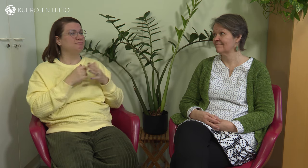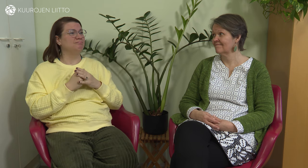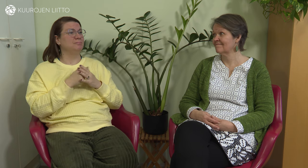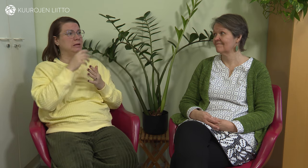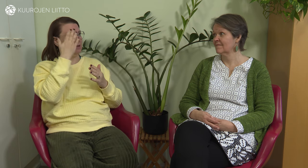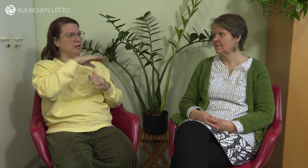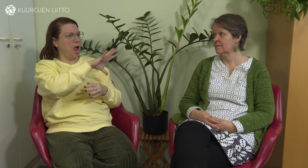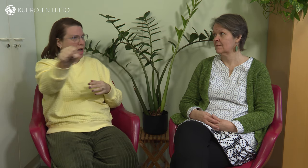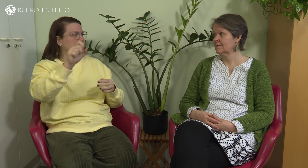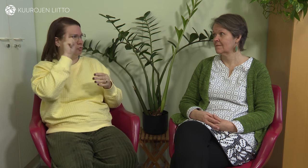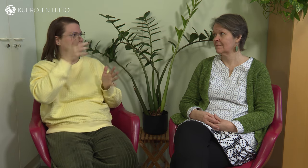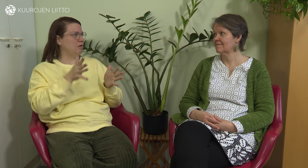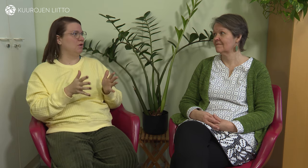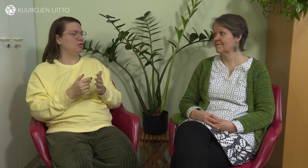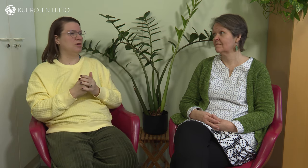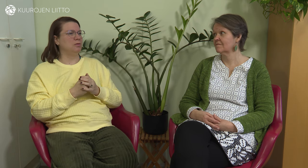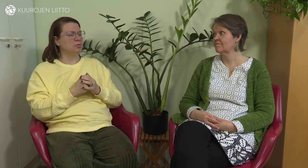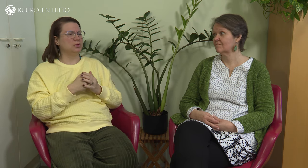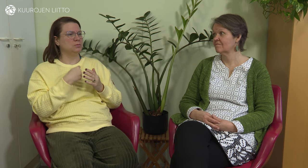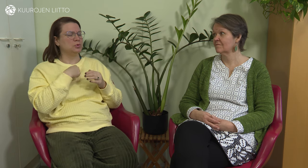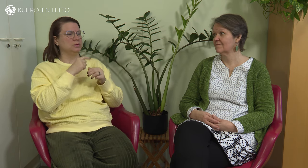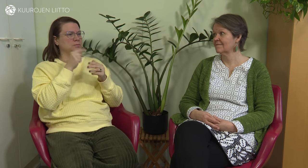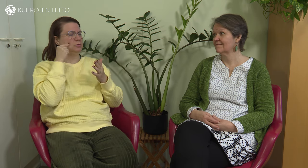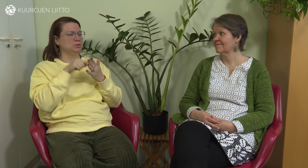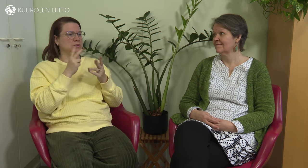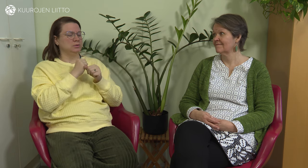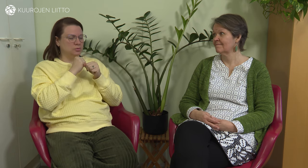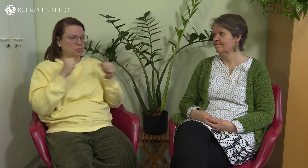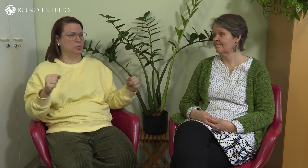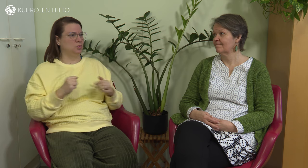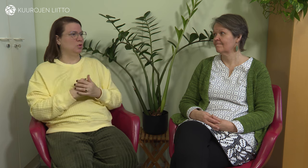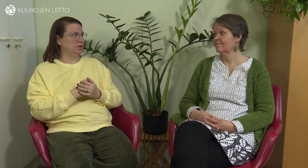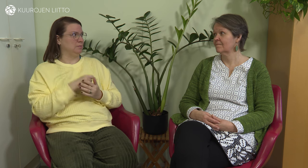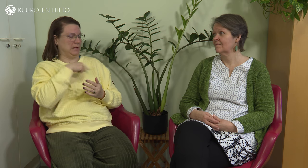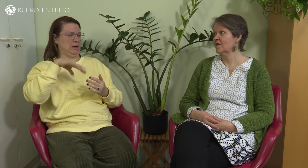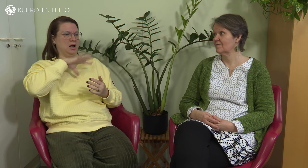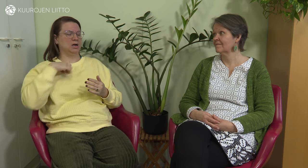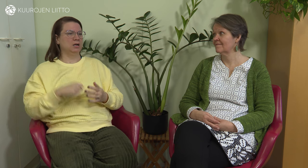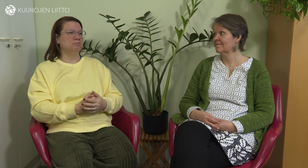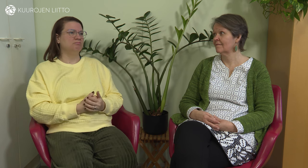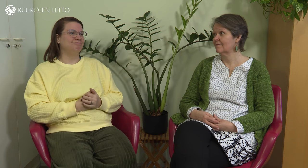Ja jossa tiedämme kaikkien osaavan viittoa. Minusta tämän päätöksen merkitys on hyvin suuri - meille kaikille.